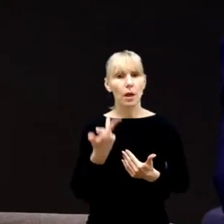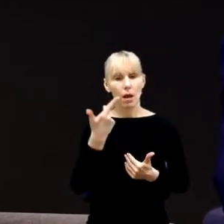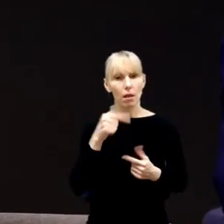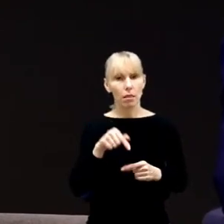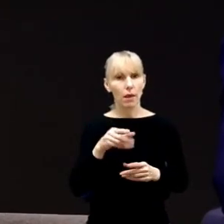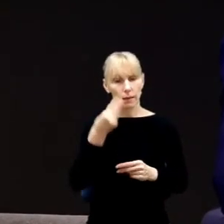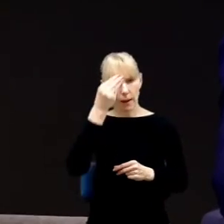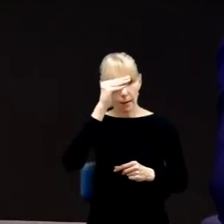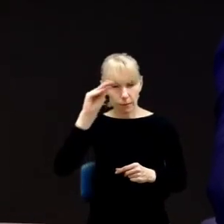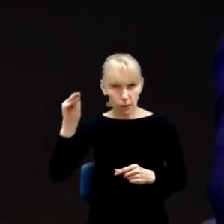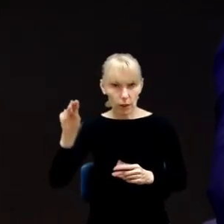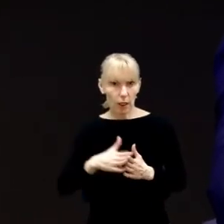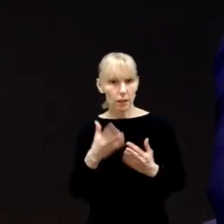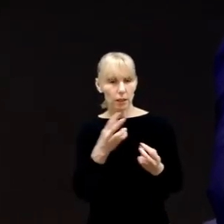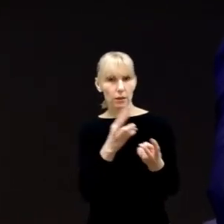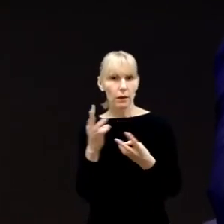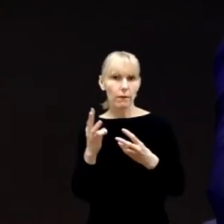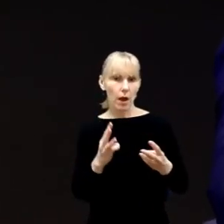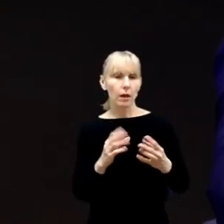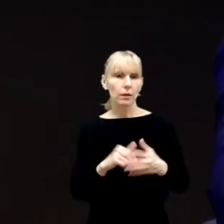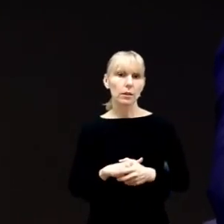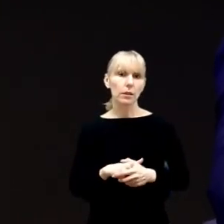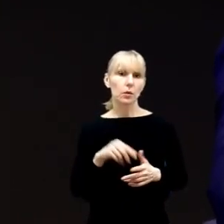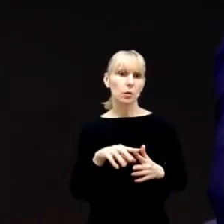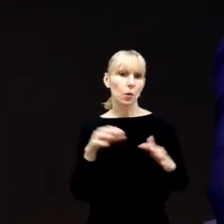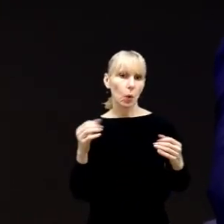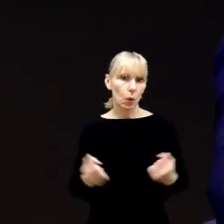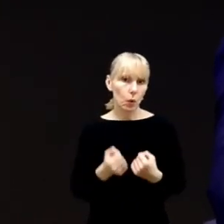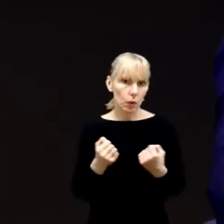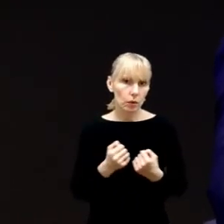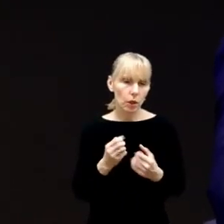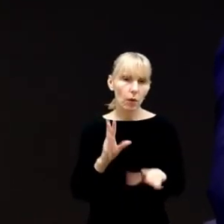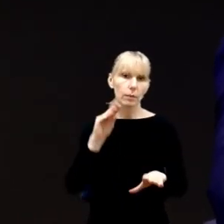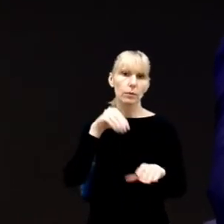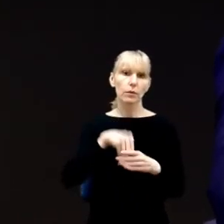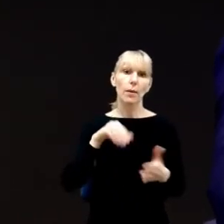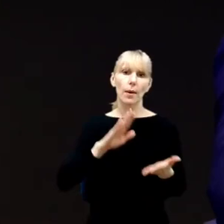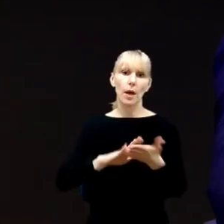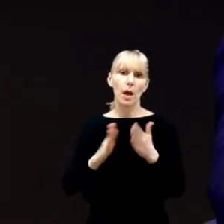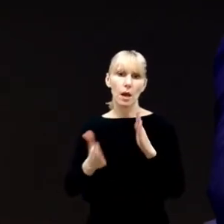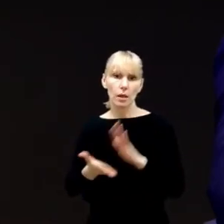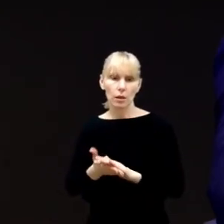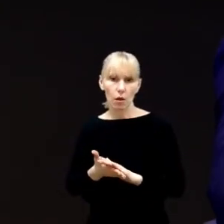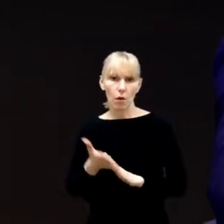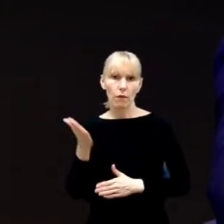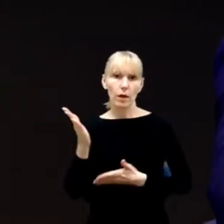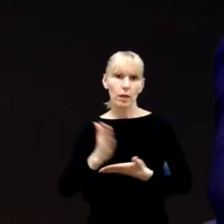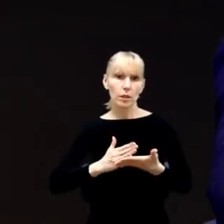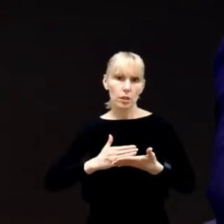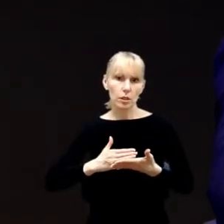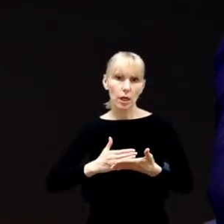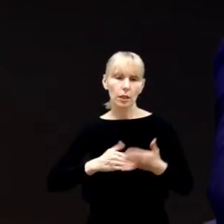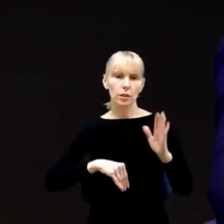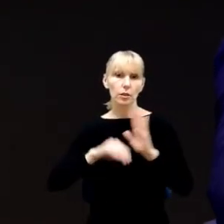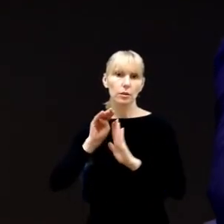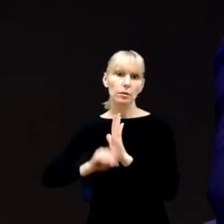że działamy w ramach rynkowej części tego programu i tutaj się odniosę oczywiście do ilości mówiąc